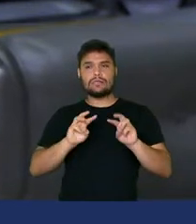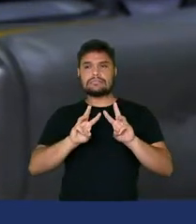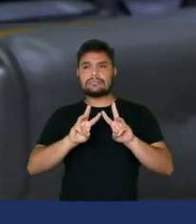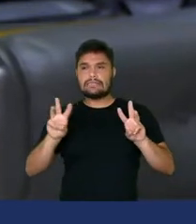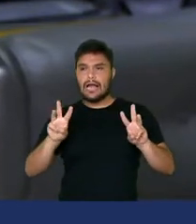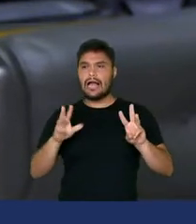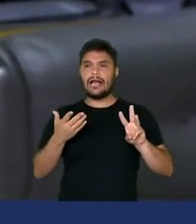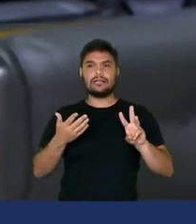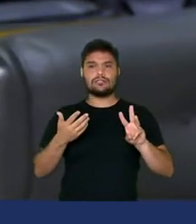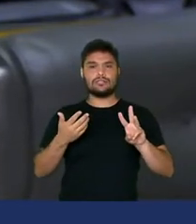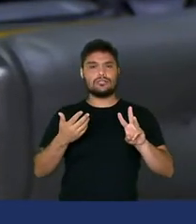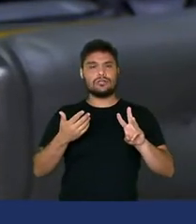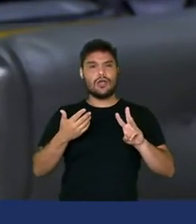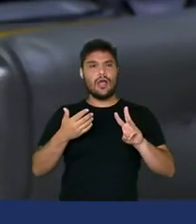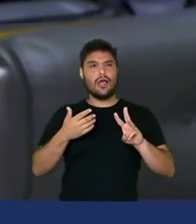CONVIDADO POR TODOS OS BLOGS, SITES, PROGRAMAS DE